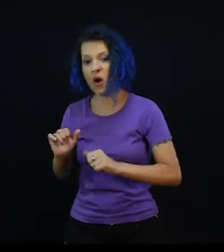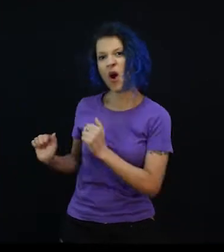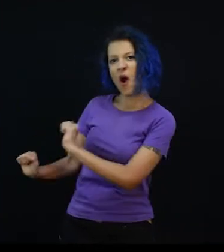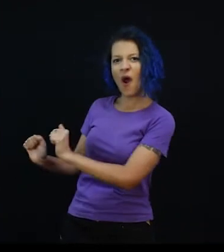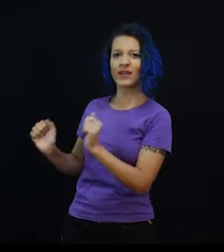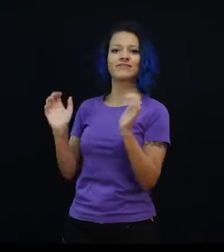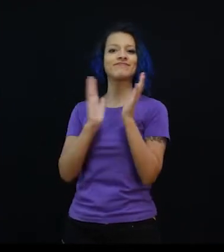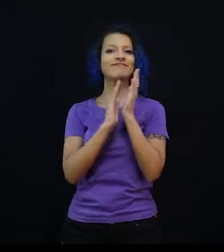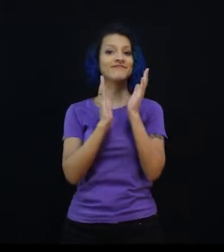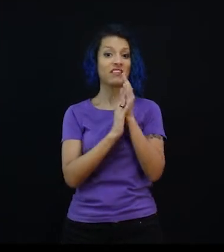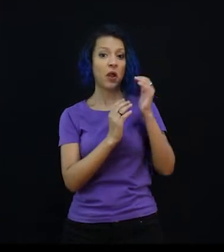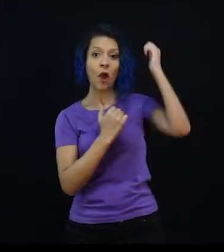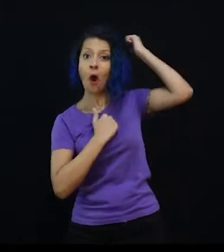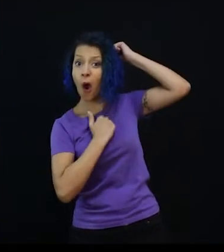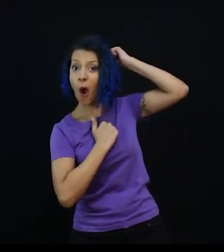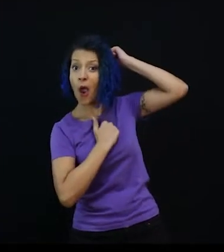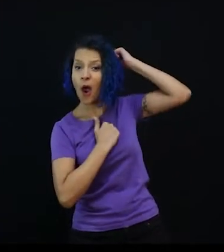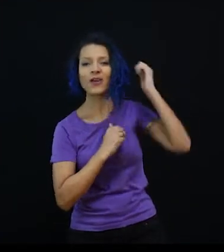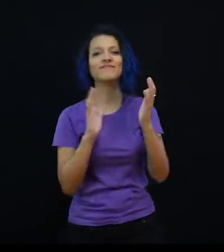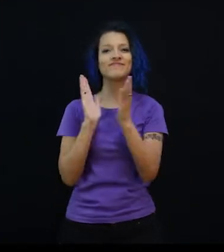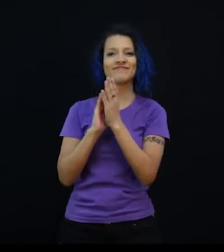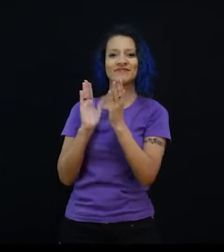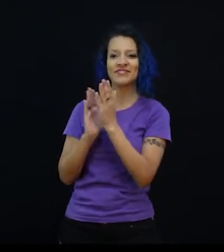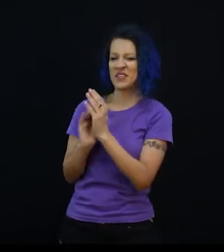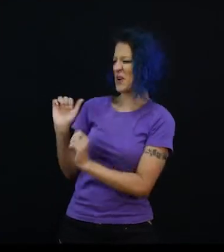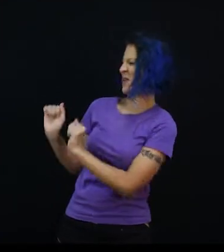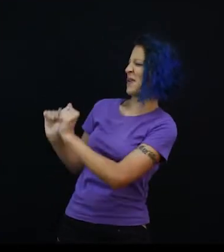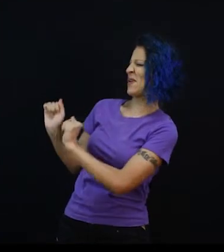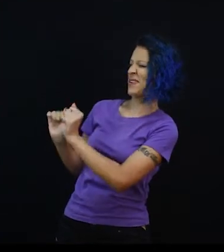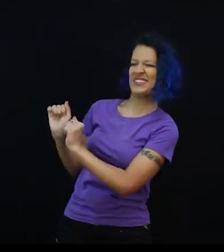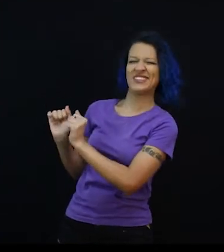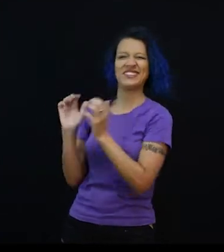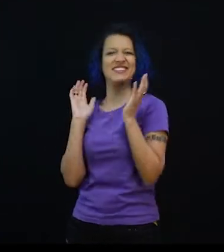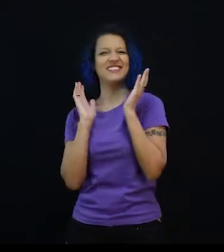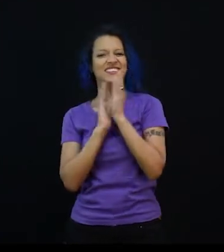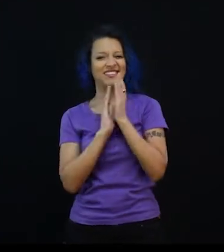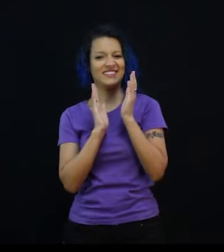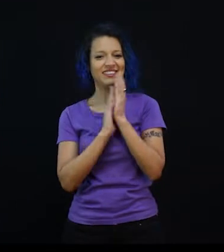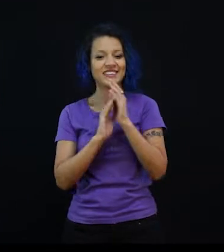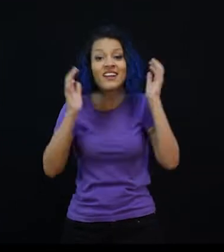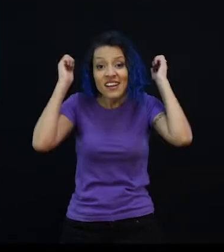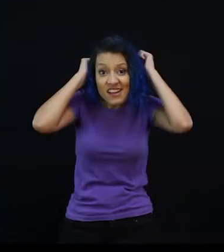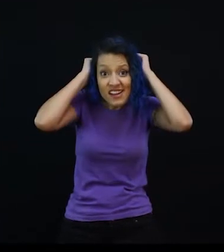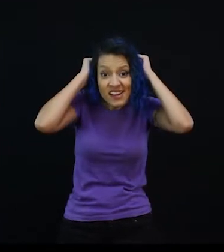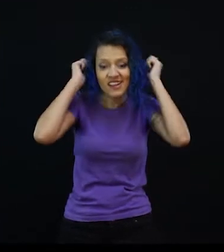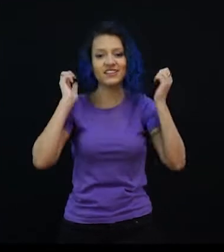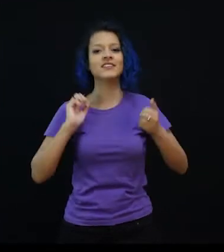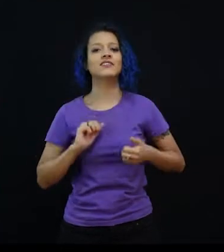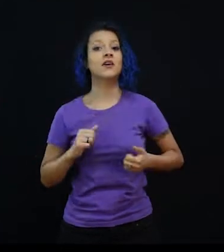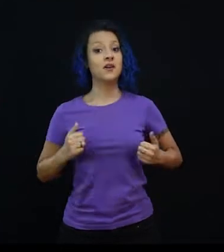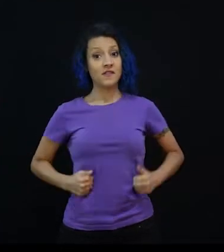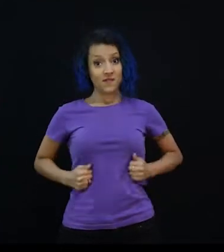Oin oin